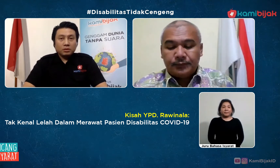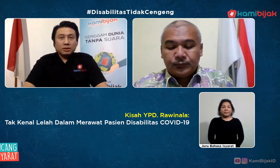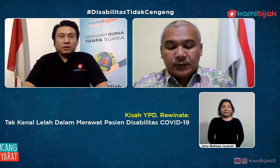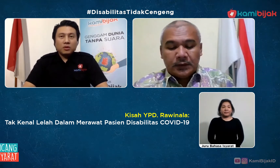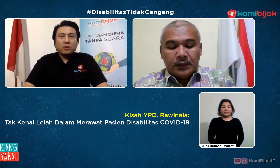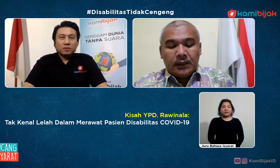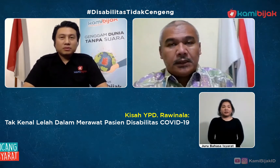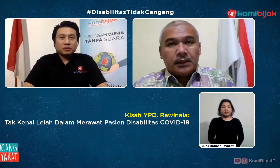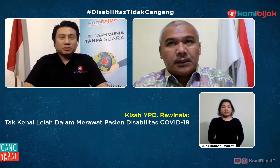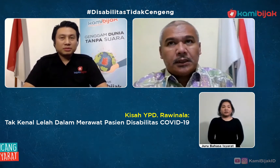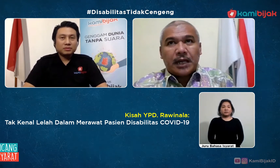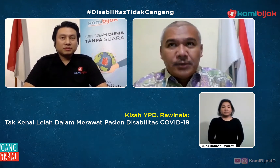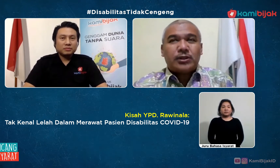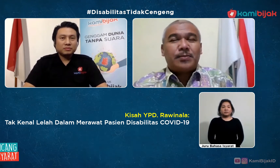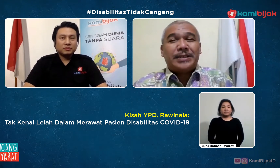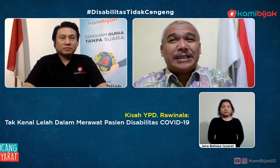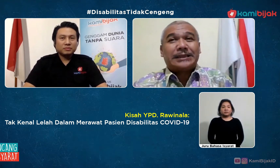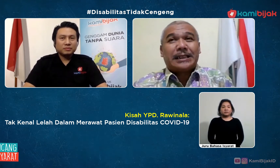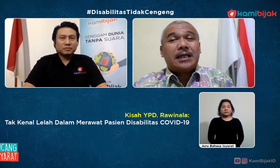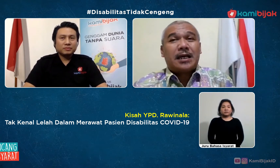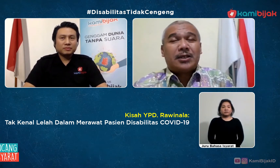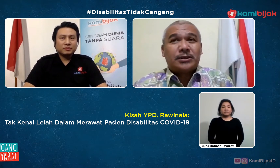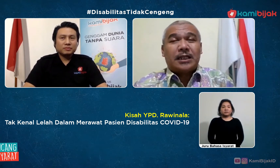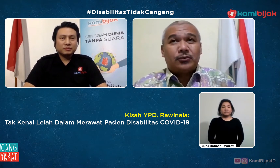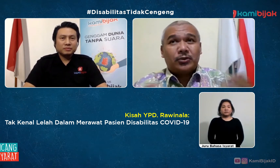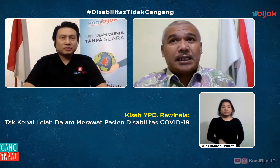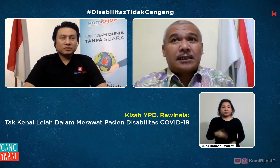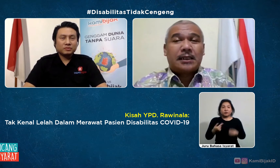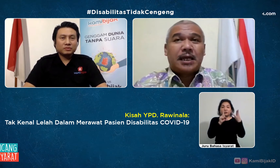adalah kami juga memiliki tenaga kemudian.